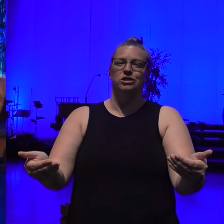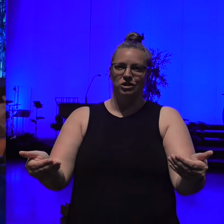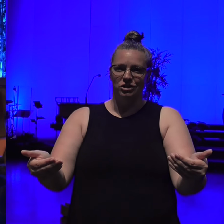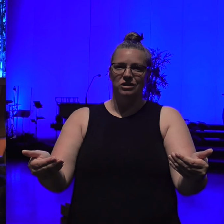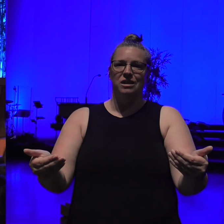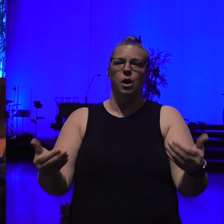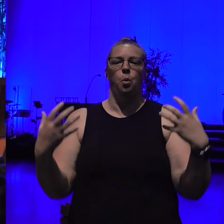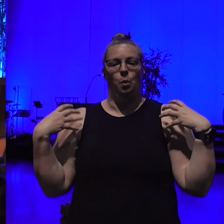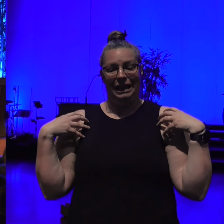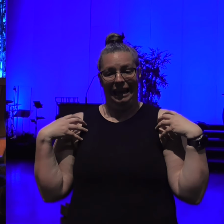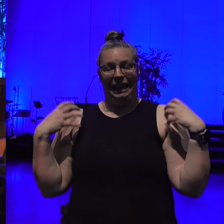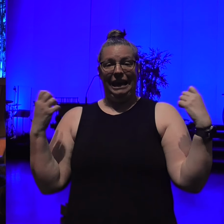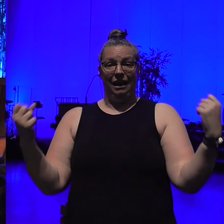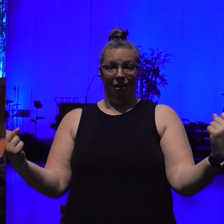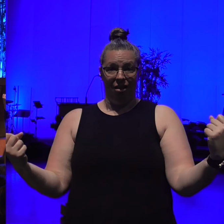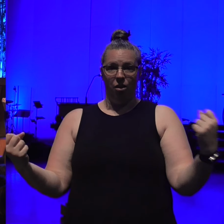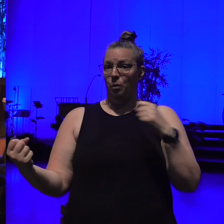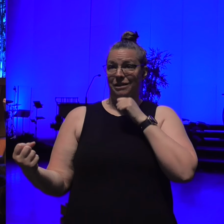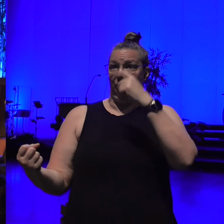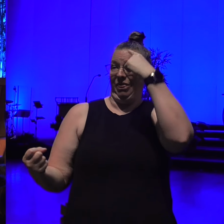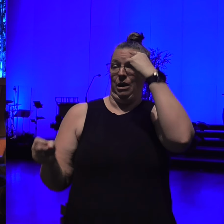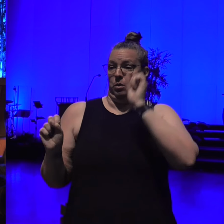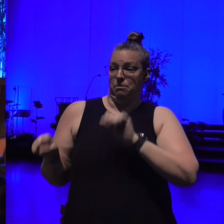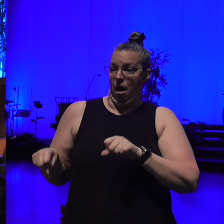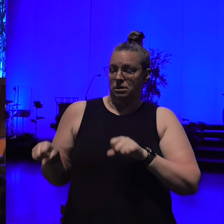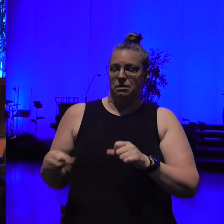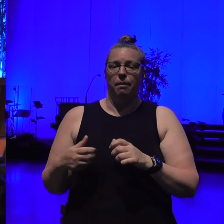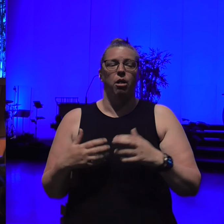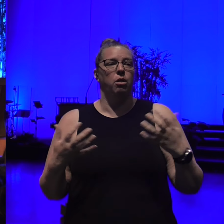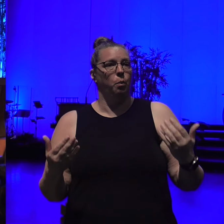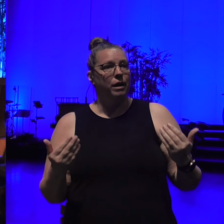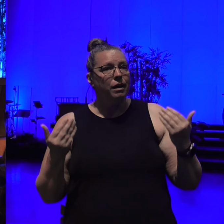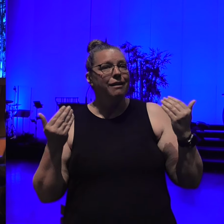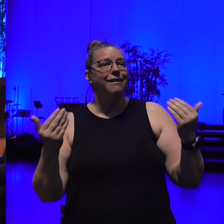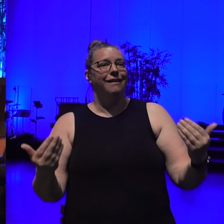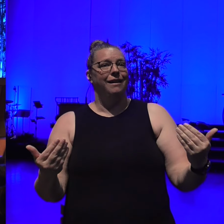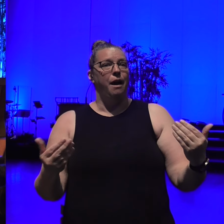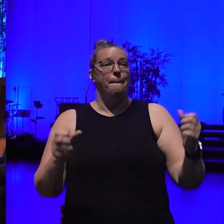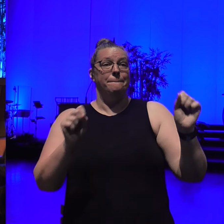Sanando donde no creíamos que fuera posible sacar a la luz lo posible cuando solo veíamos